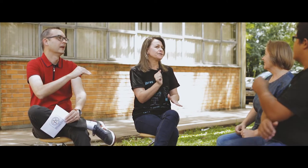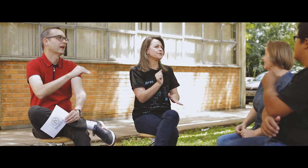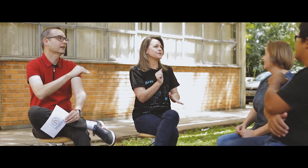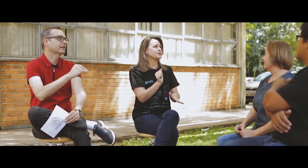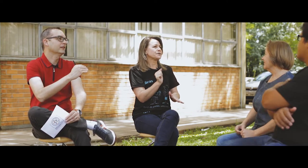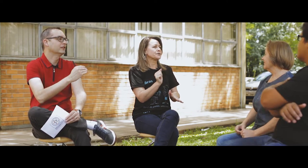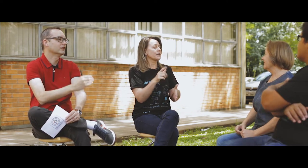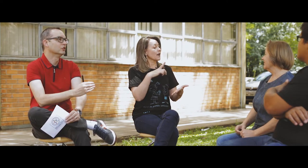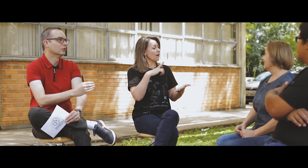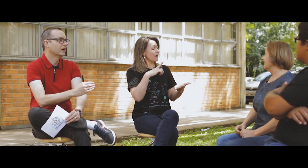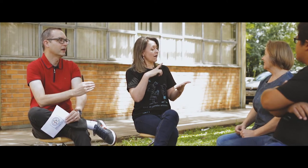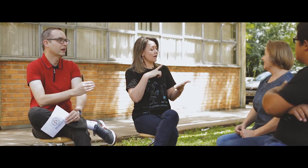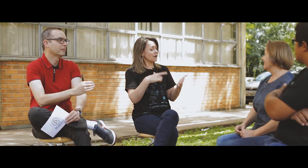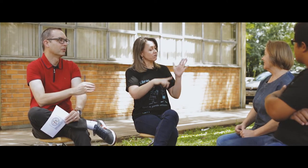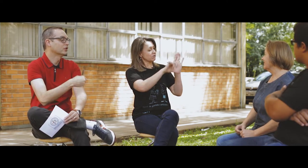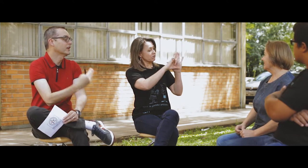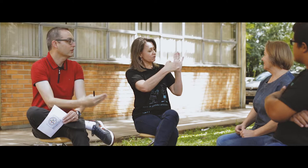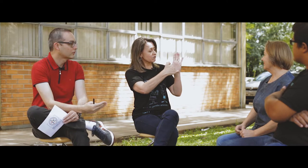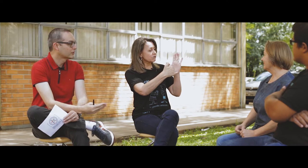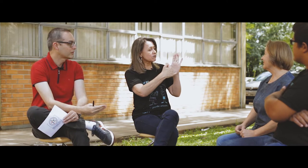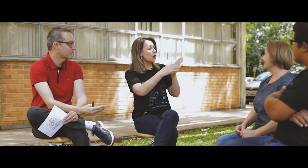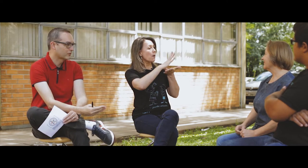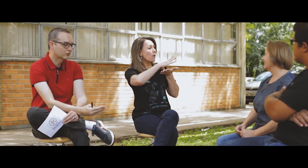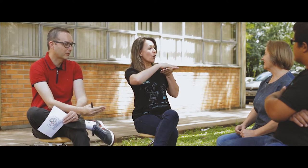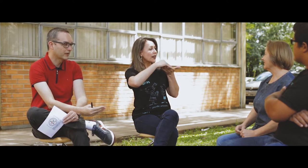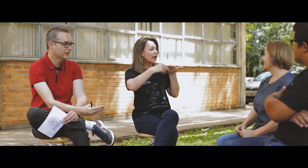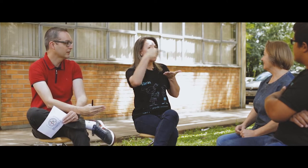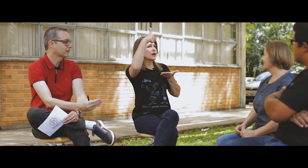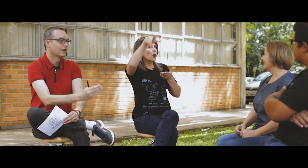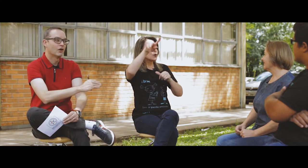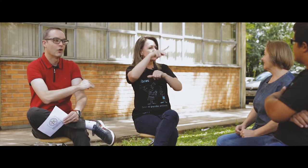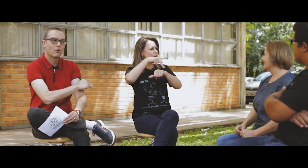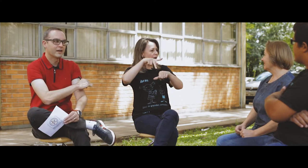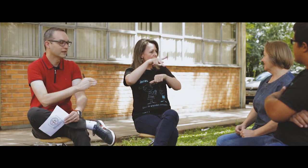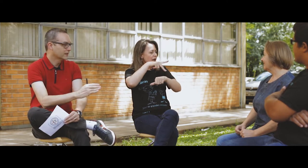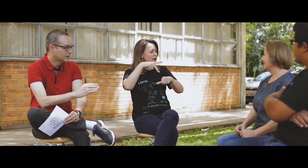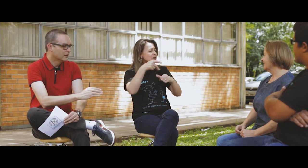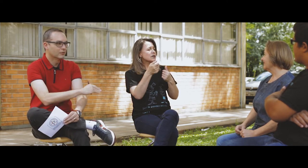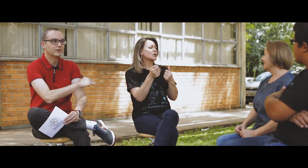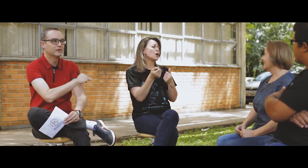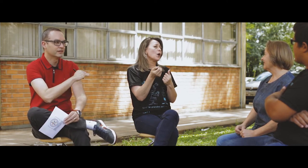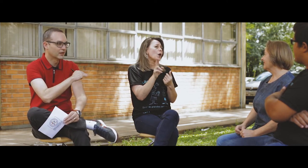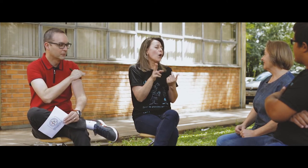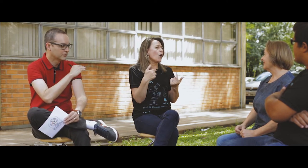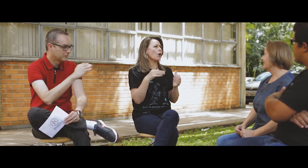ela tem sido modelo inclusive para outros países ou ainda não, estamos bem